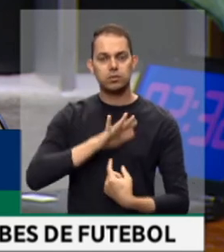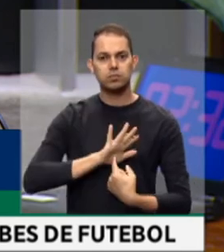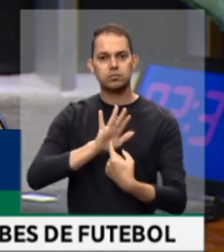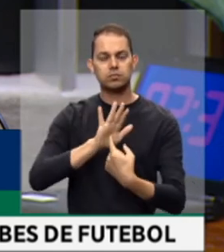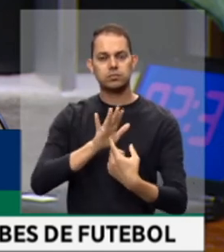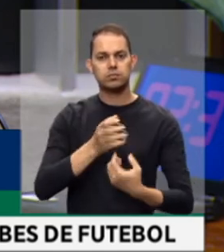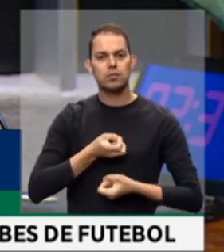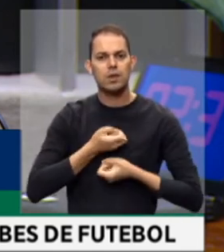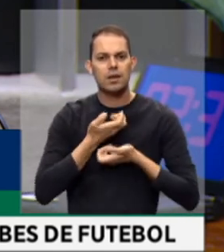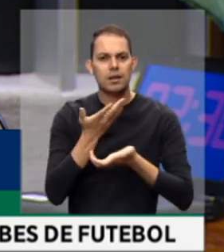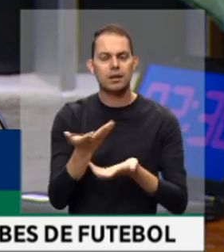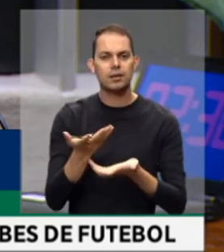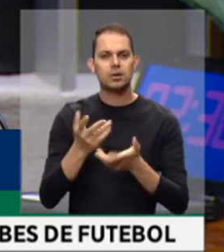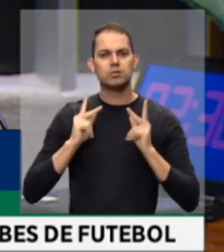ONDE... O AMOR... A VIDA... A